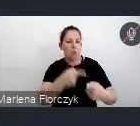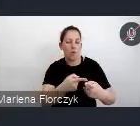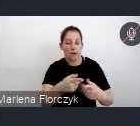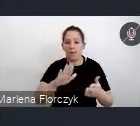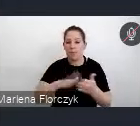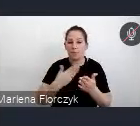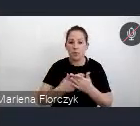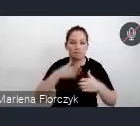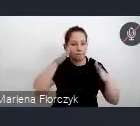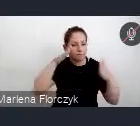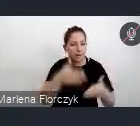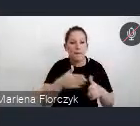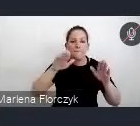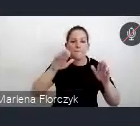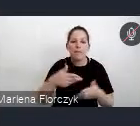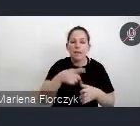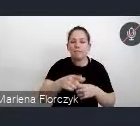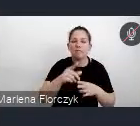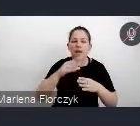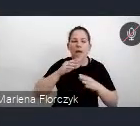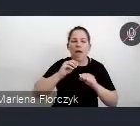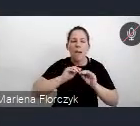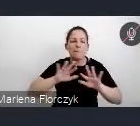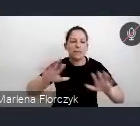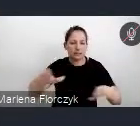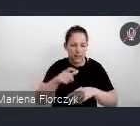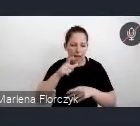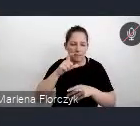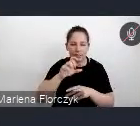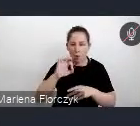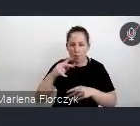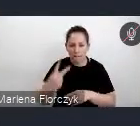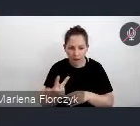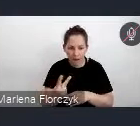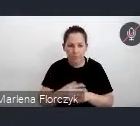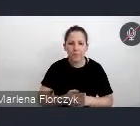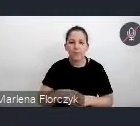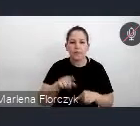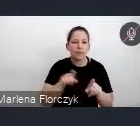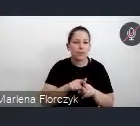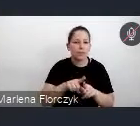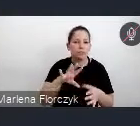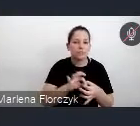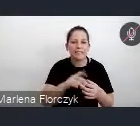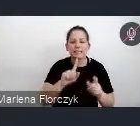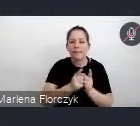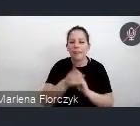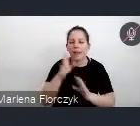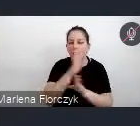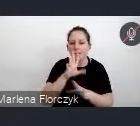na zmniejszeniu emisji dwutlenku węgla przez gminę, włączając działania związane ze zmianami klimatu do lokalnych polityk strategii i planów